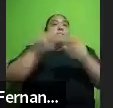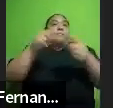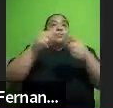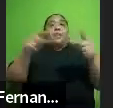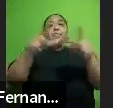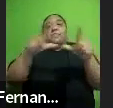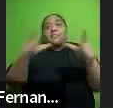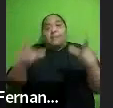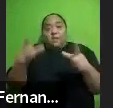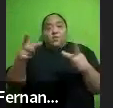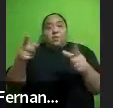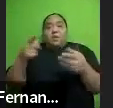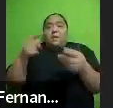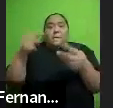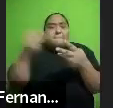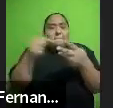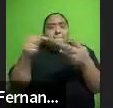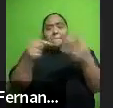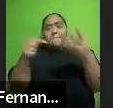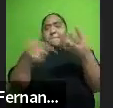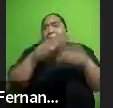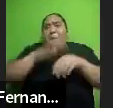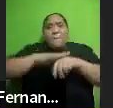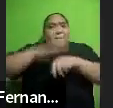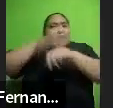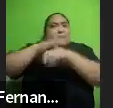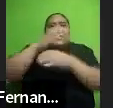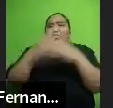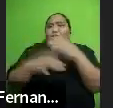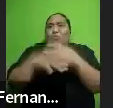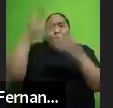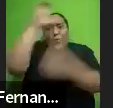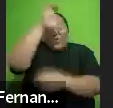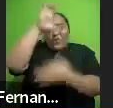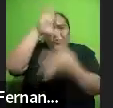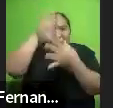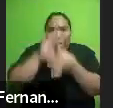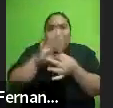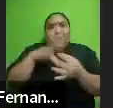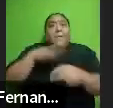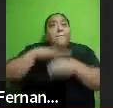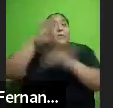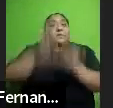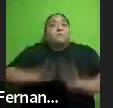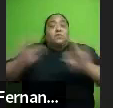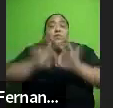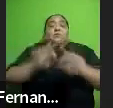El más importante es el lenguaje. Entonces hay muchos más instrumentos hay muchos más instrumentos culturales. urales y el más y el más importante es el